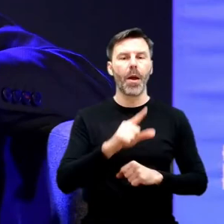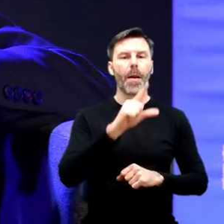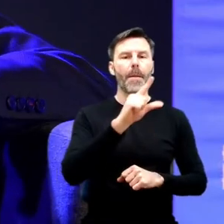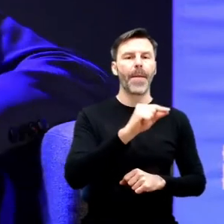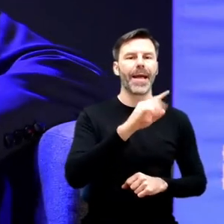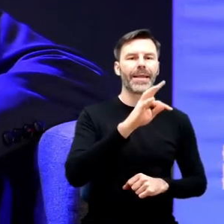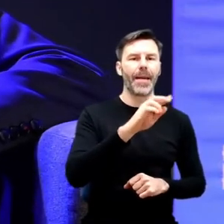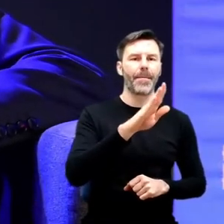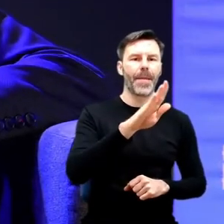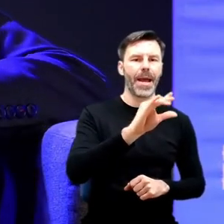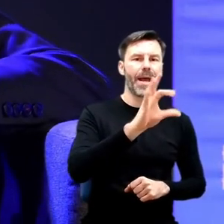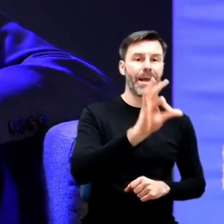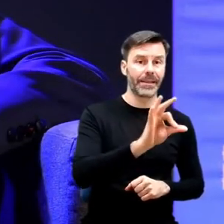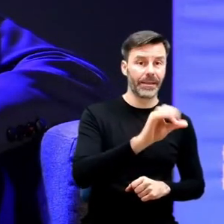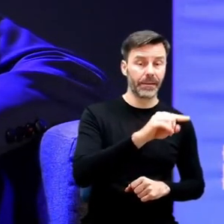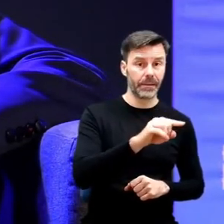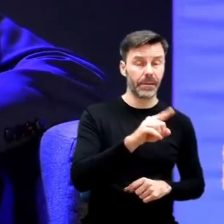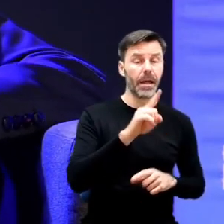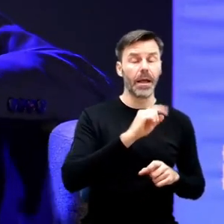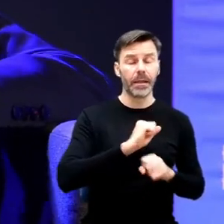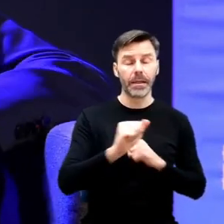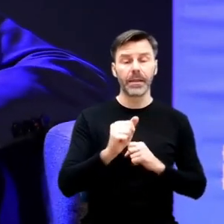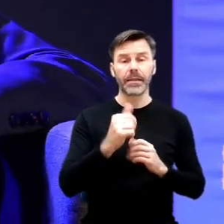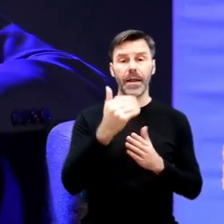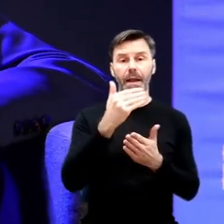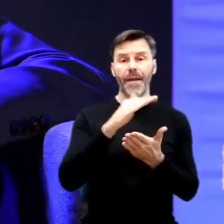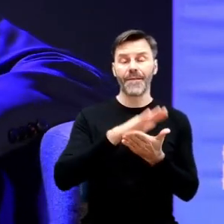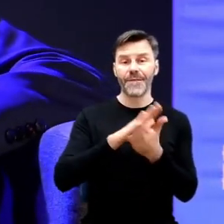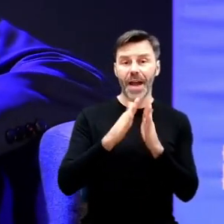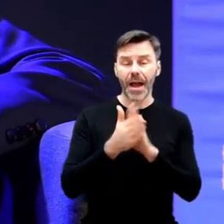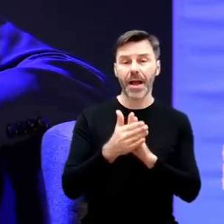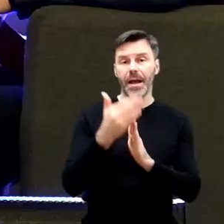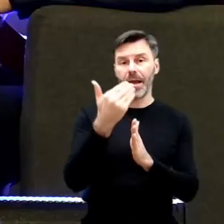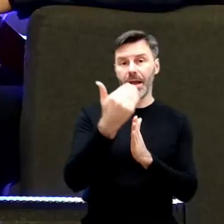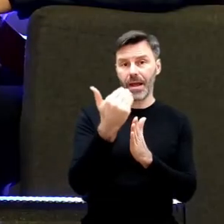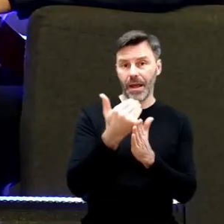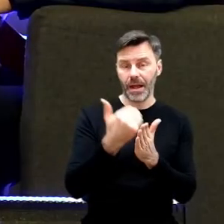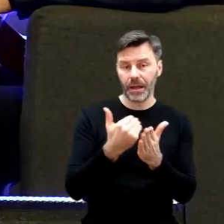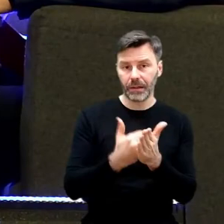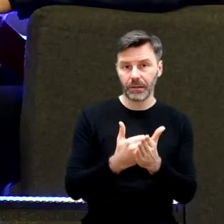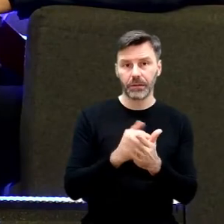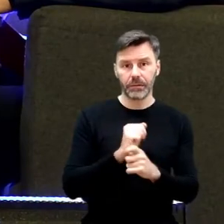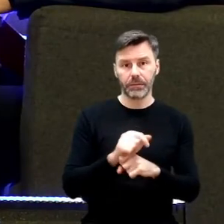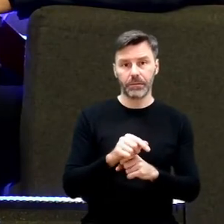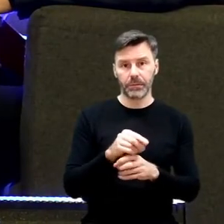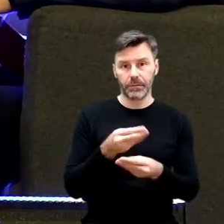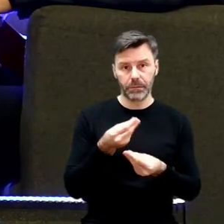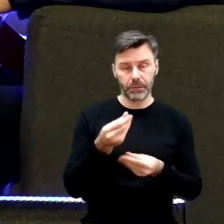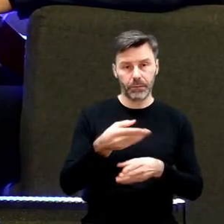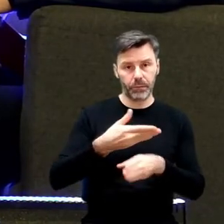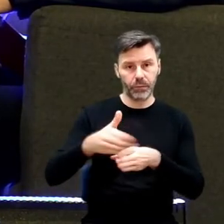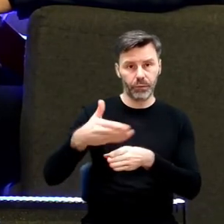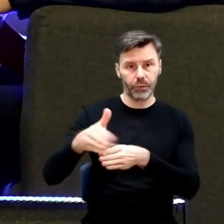i na warunkach rynkowych będą te czynsze spłacane. To też próba odpowiedzieć na pytanie,